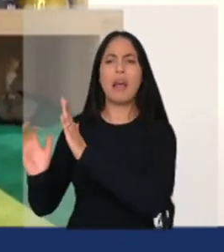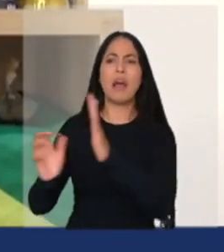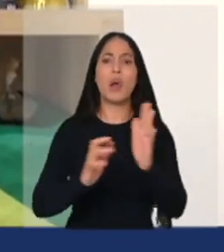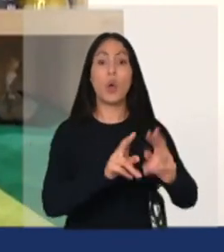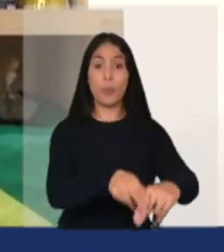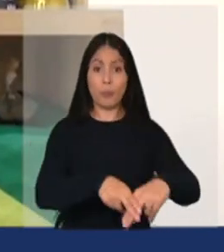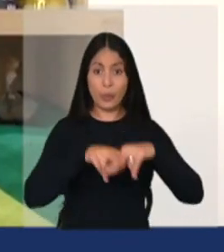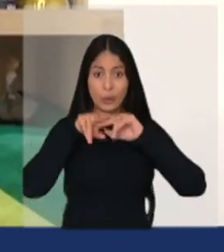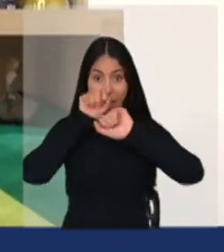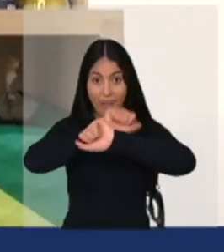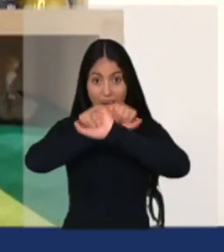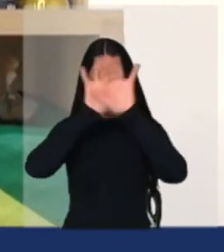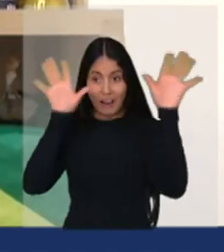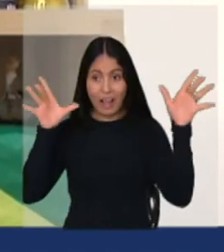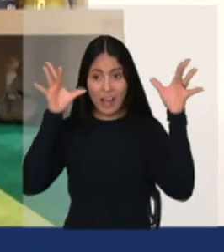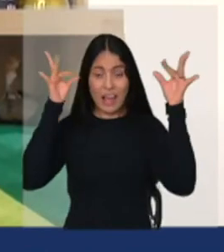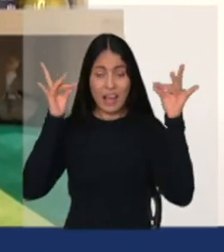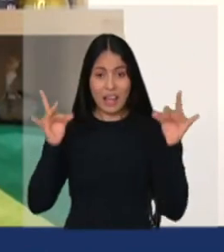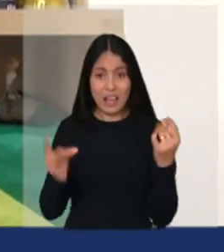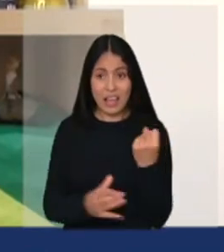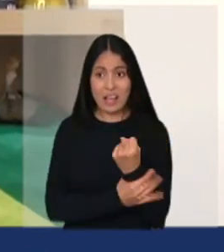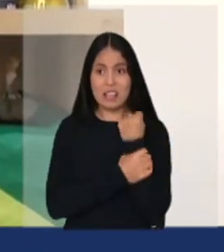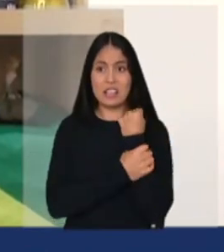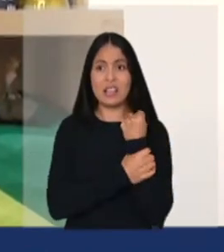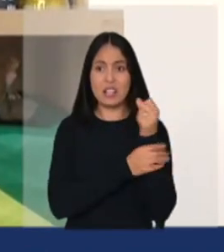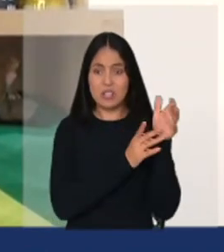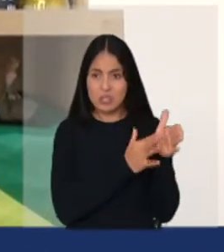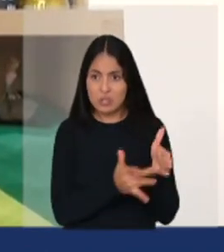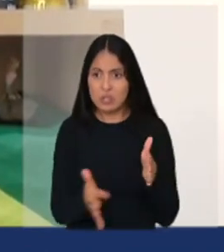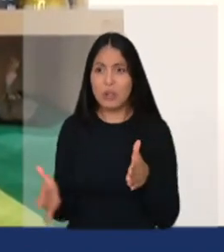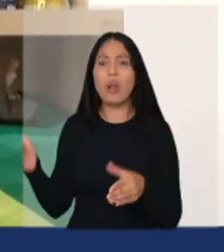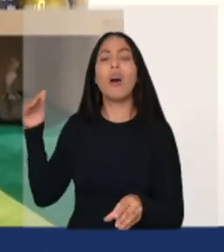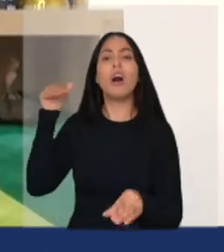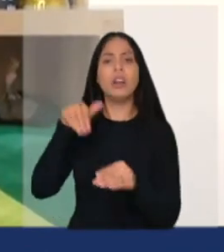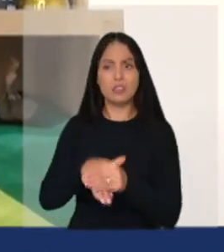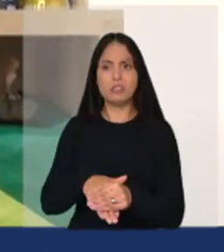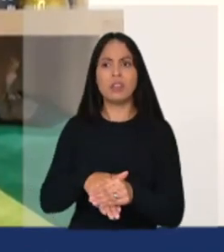O. AFINAL DE CONTAS, TRANSPARÊNCIA E SEGURANÇA NO PROCESSO ELEITORAL, DEVERIA